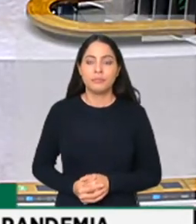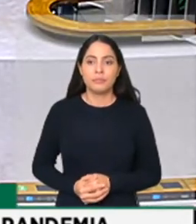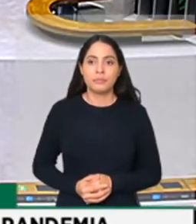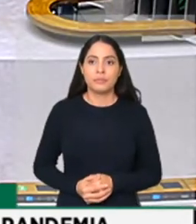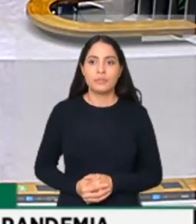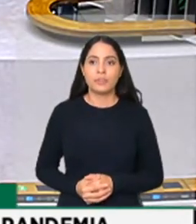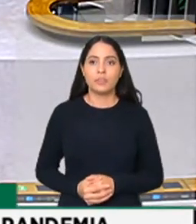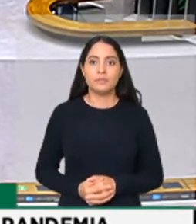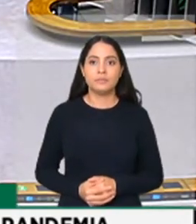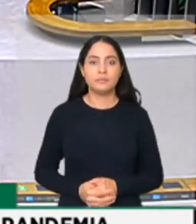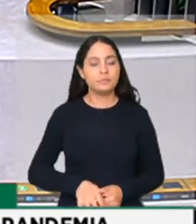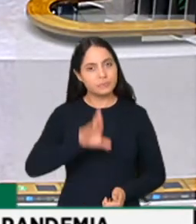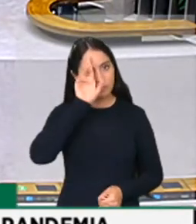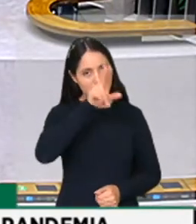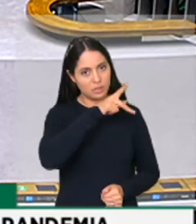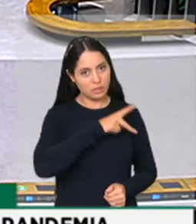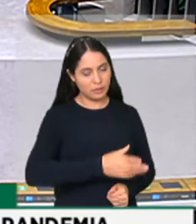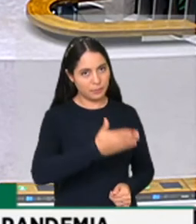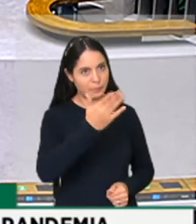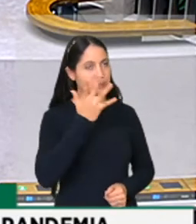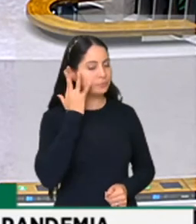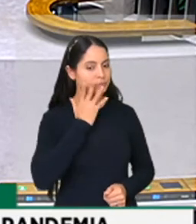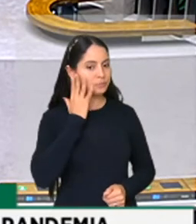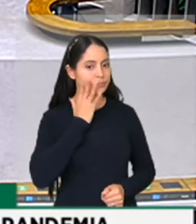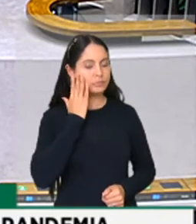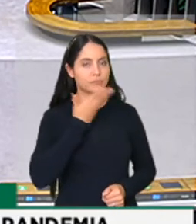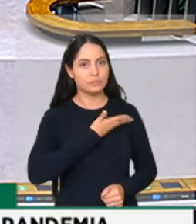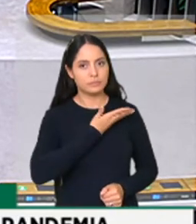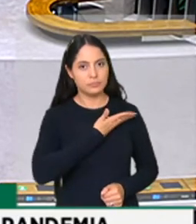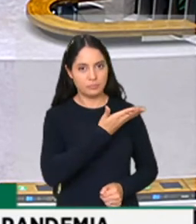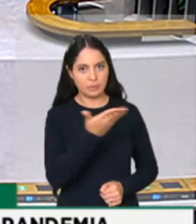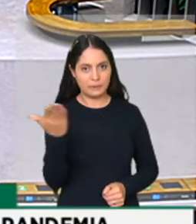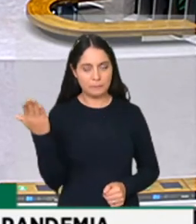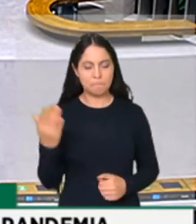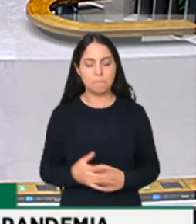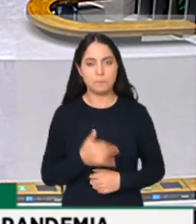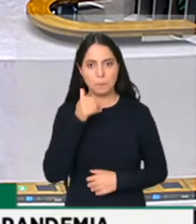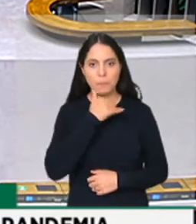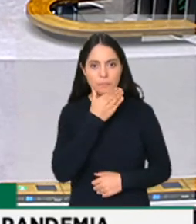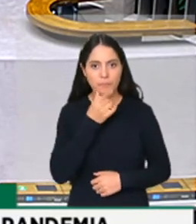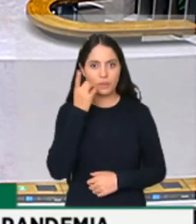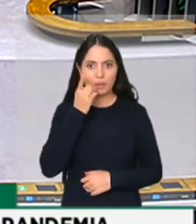ORIENTAÇÃO DO PAINEL. -- [DEPUTADO]: SENHOR PRESIDENTE, ARTHUR LIRA, CAROS COLEGAS PARLAMENTARES QUE ESTÃO AQUI NO PLENÁRIO. A